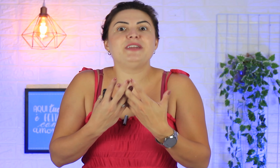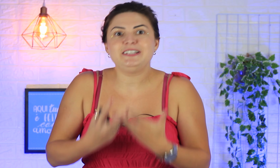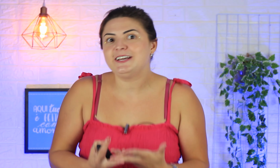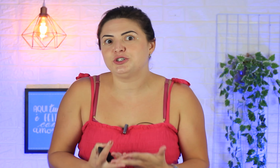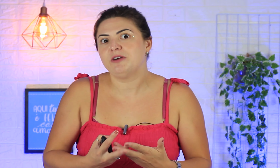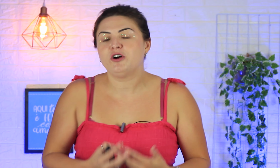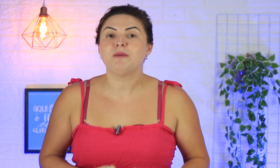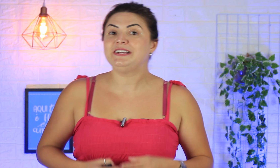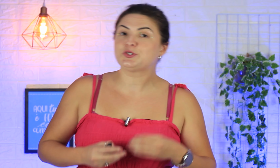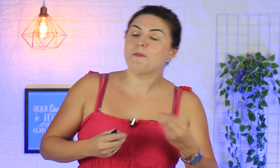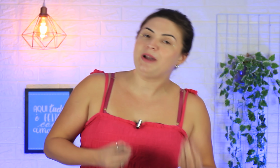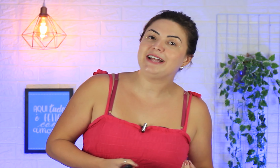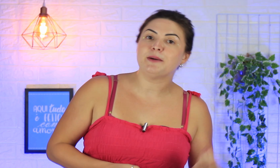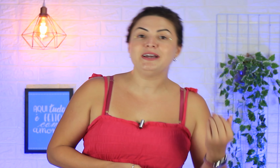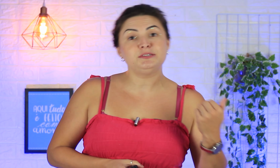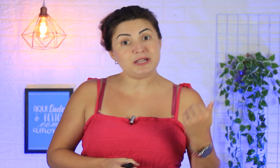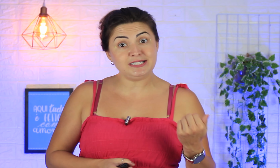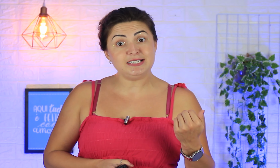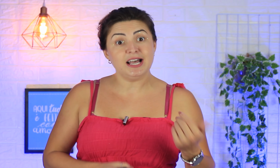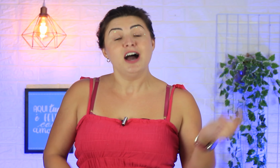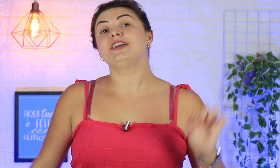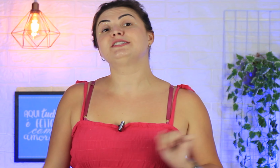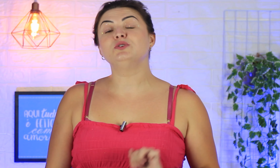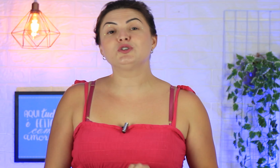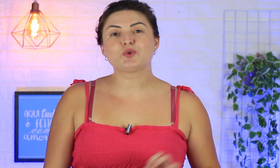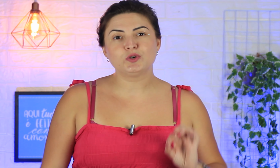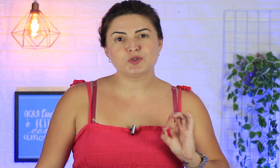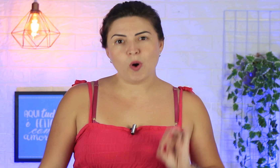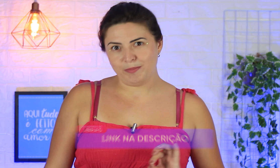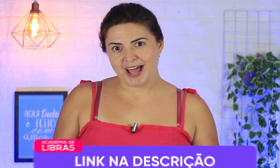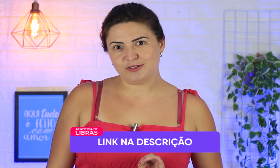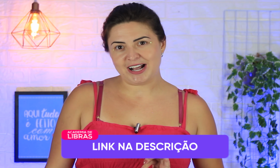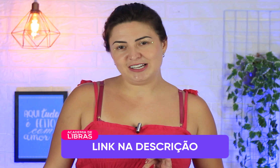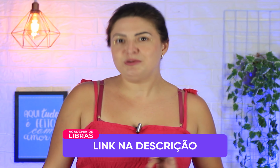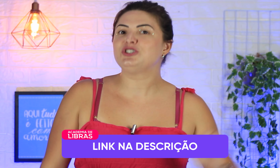aprender de uma forma mais completa mais precisa Conheça o nosso curso completo da academia de